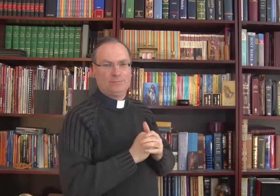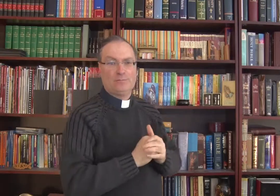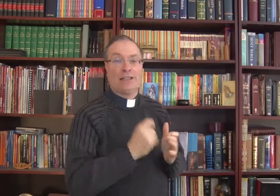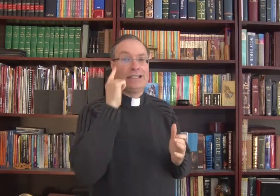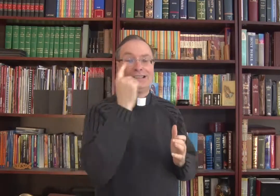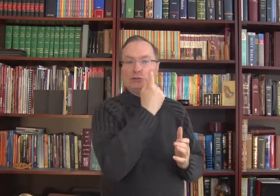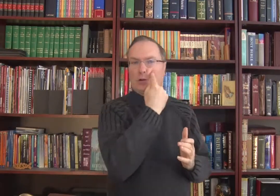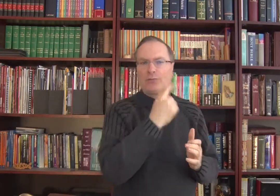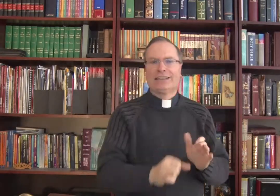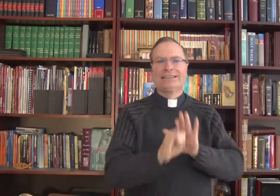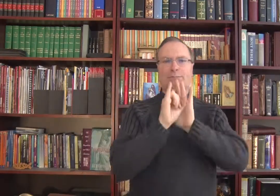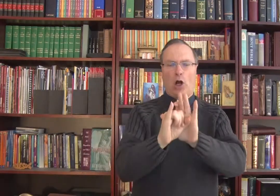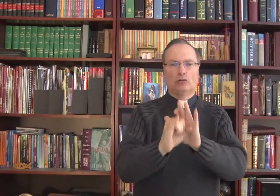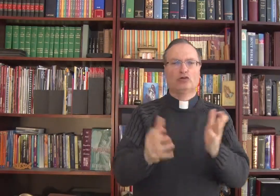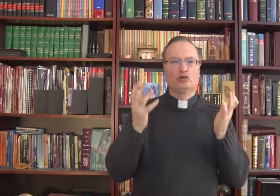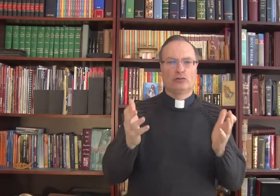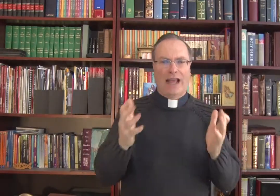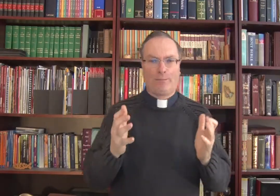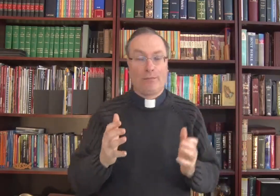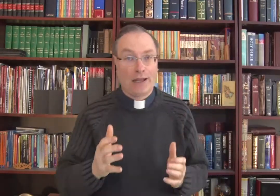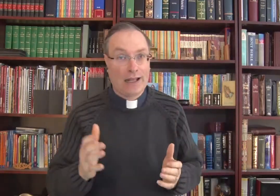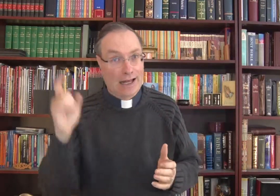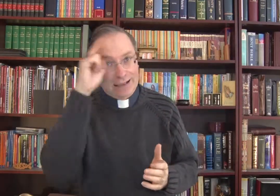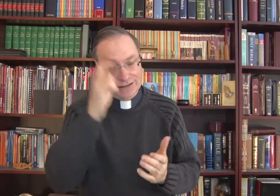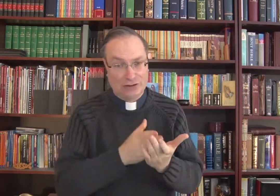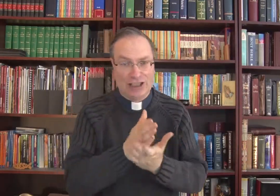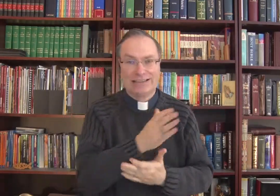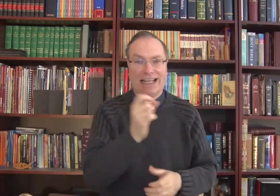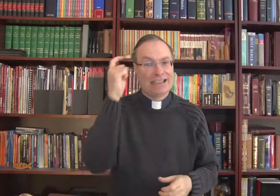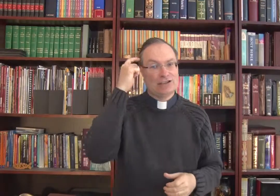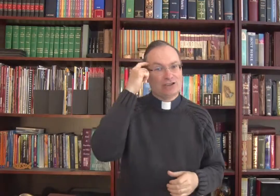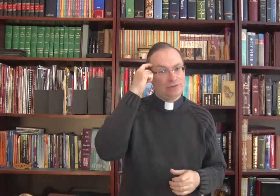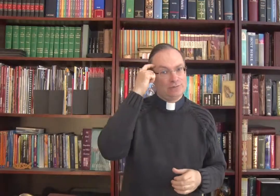Les yeux symbolisent souvent la sagesse et l’intelligence,